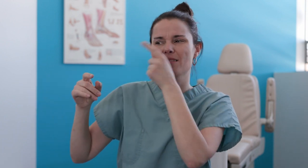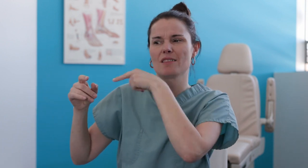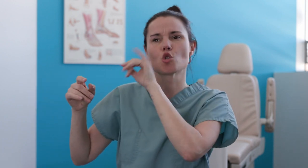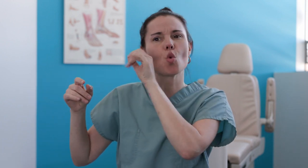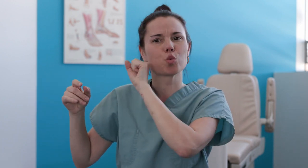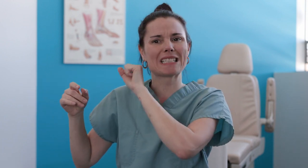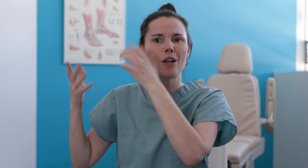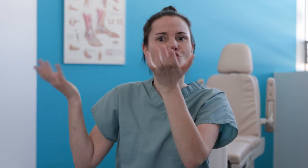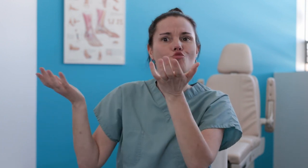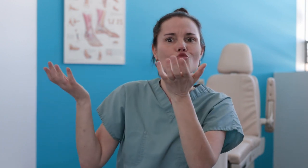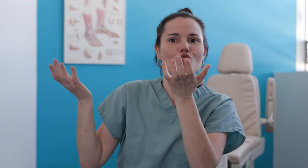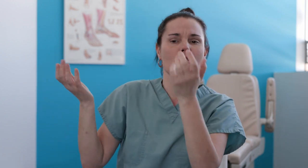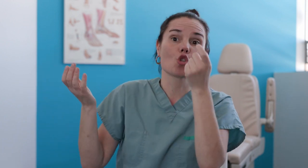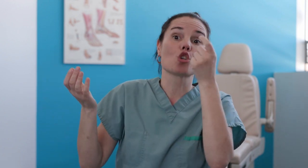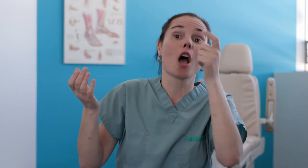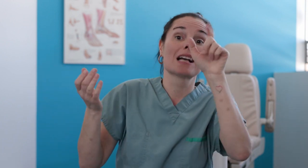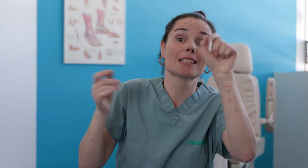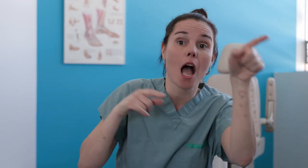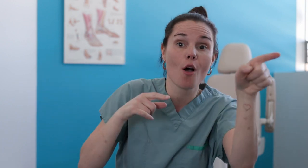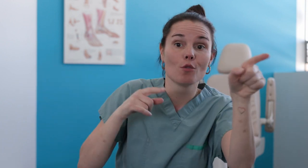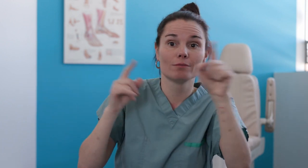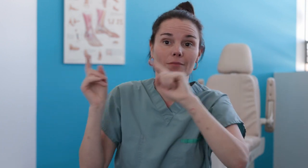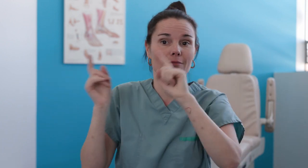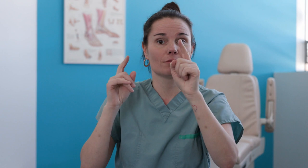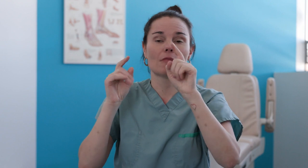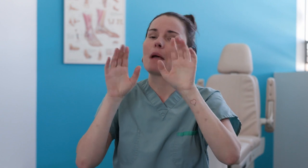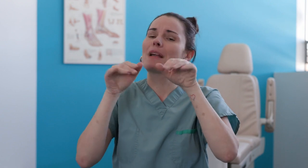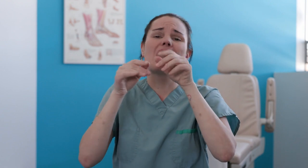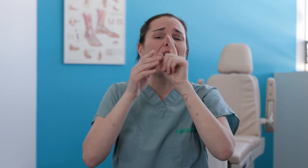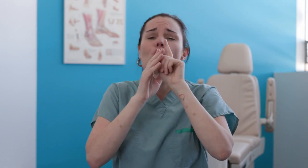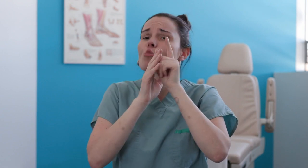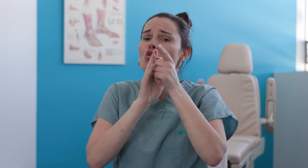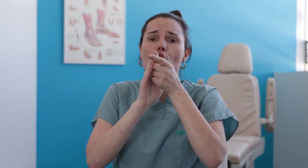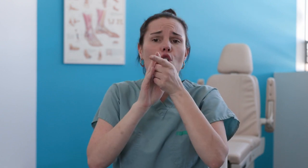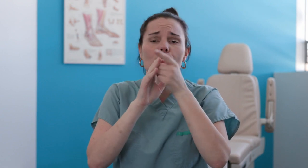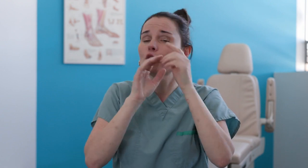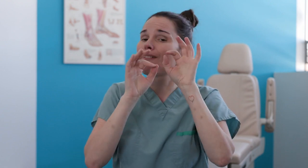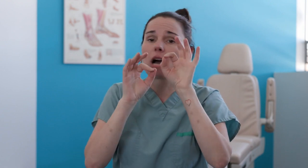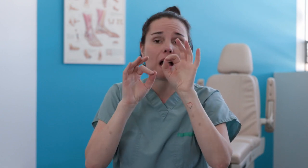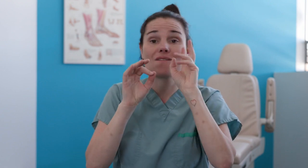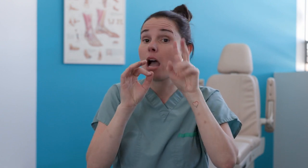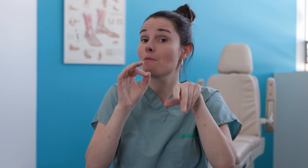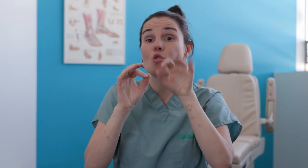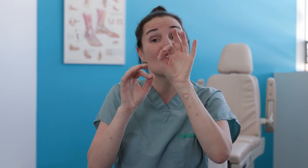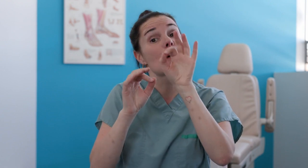Donc, des fois, ils se demandent s'ils regardent Josée ou Dre Lessard. Après quelques minutes,